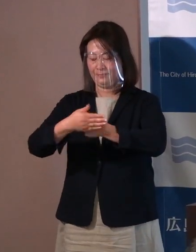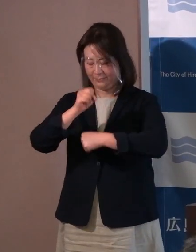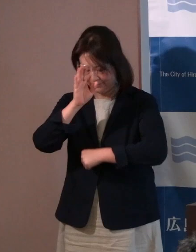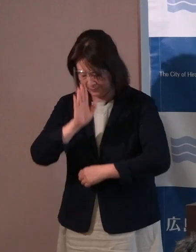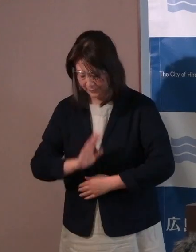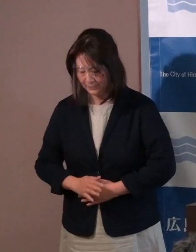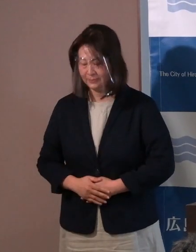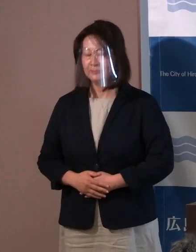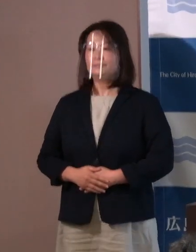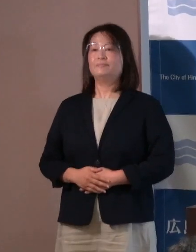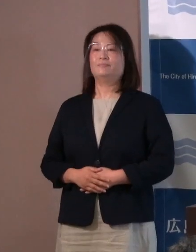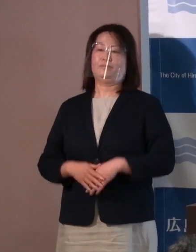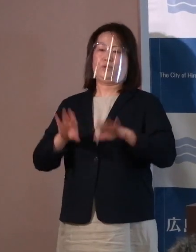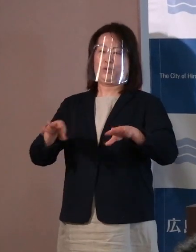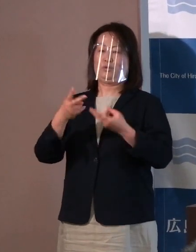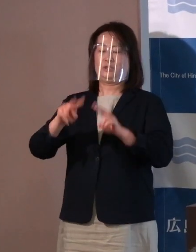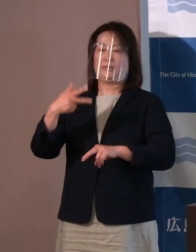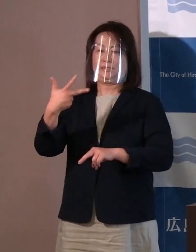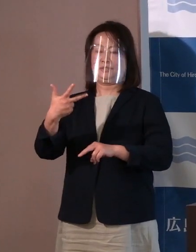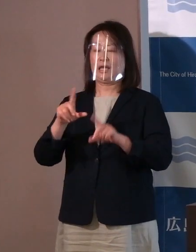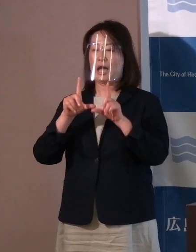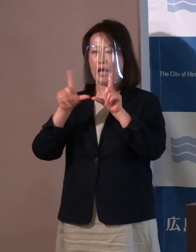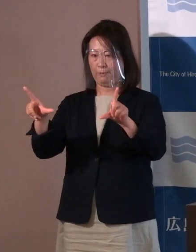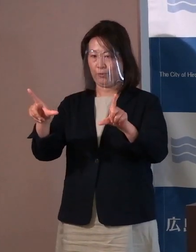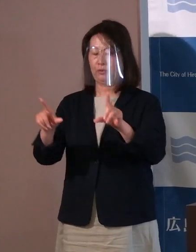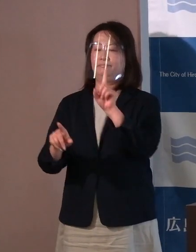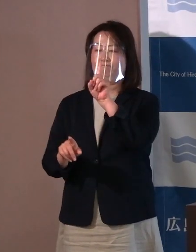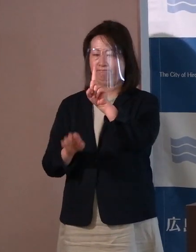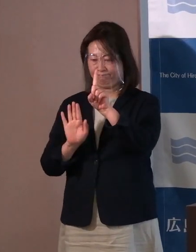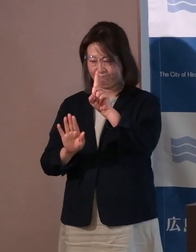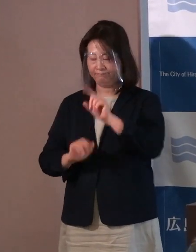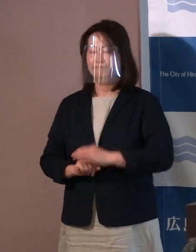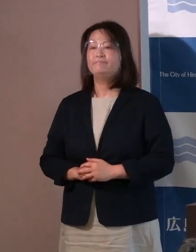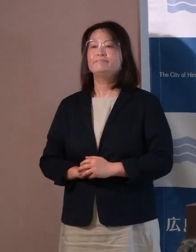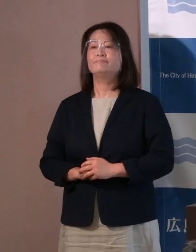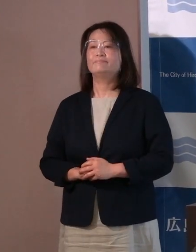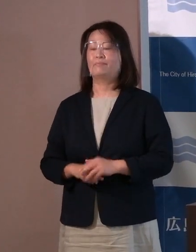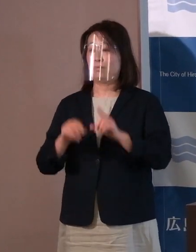■市からの発表案件■